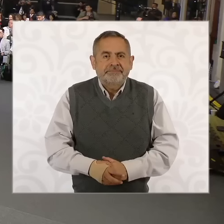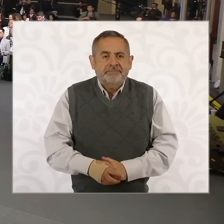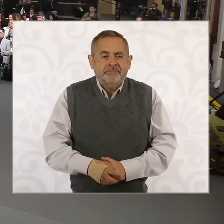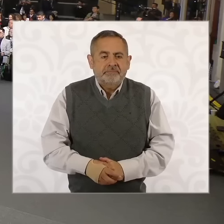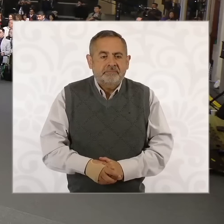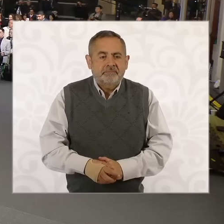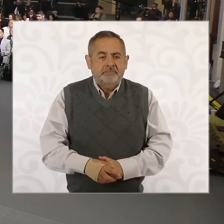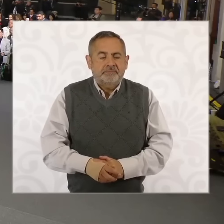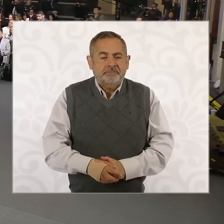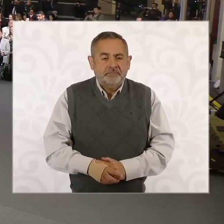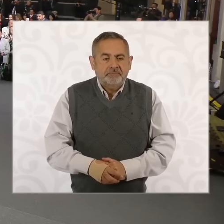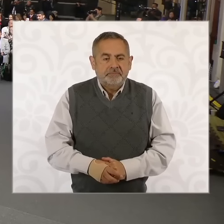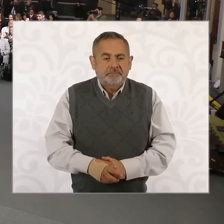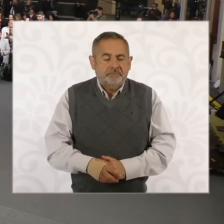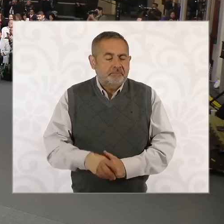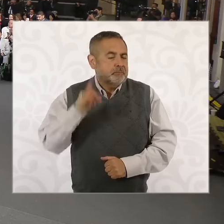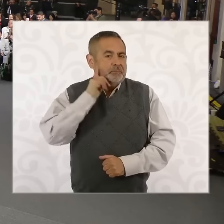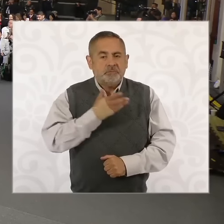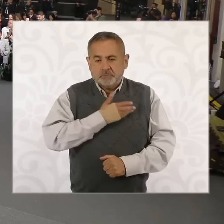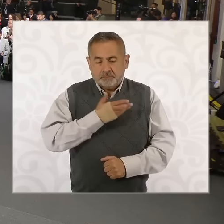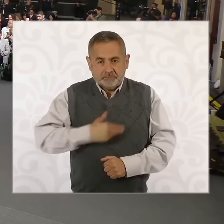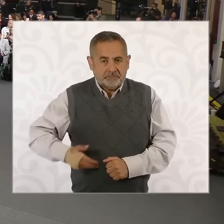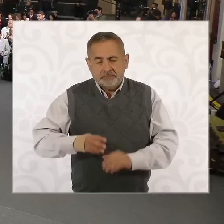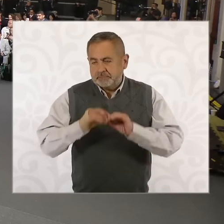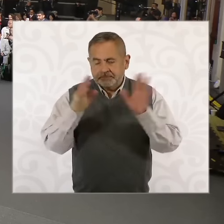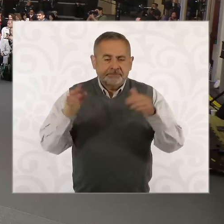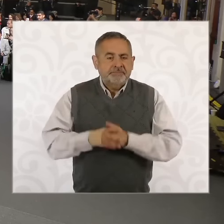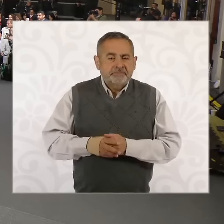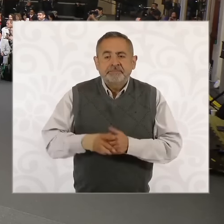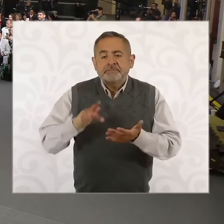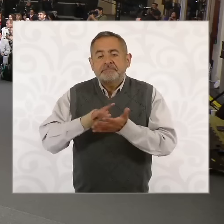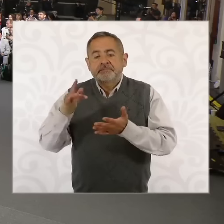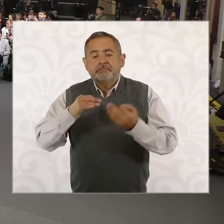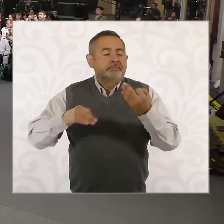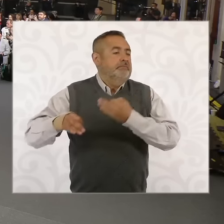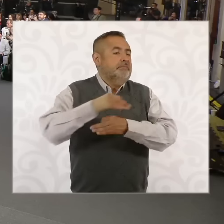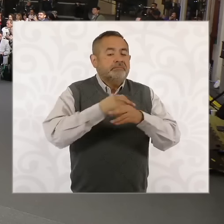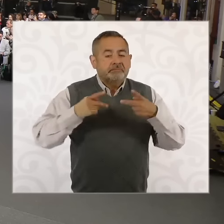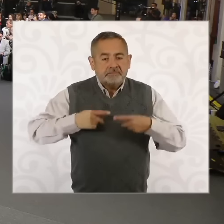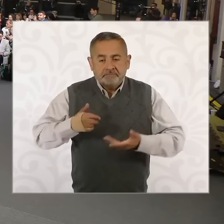Bueno, pues agradecer mucho a toda la población que ha ayudado muchísimo al avance que se tiene